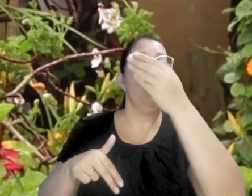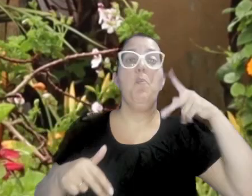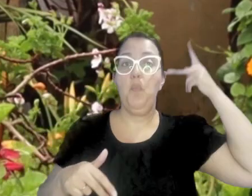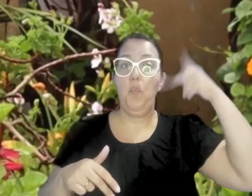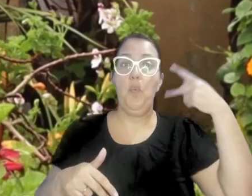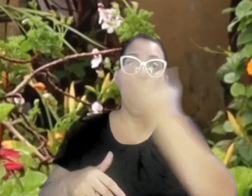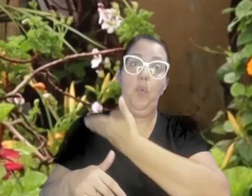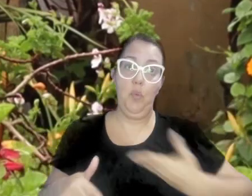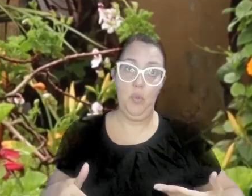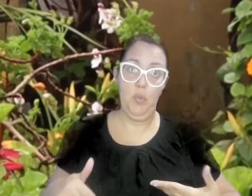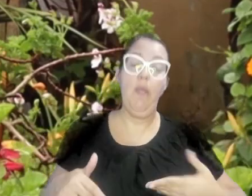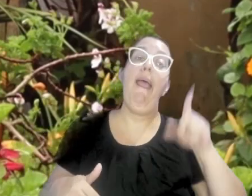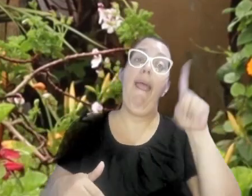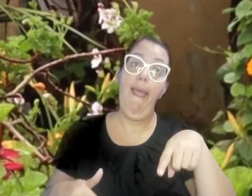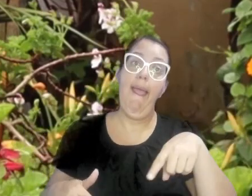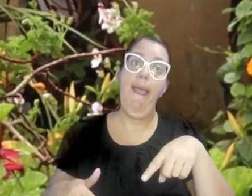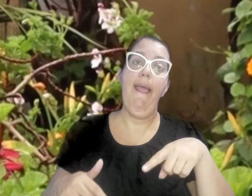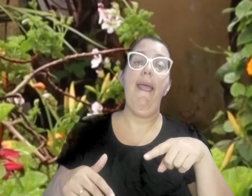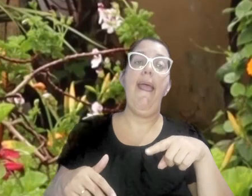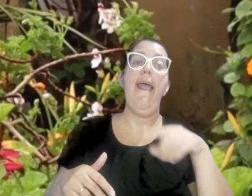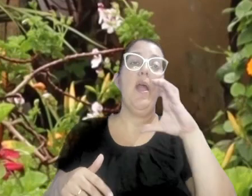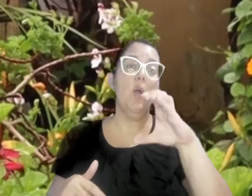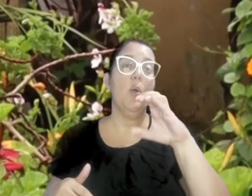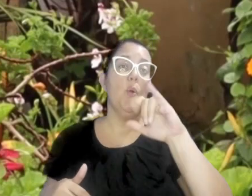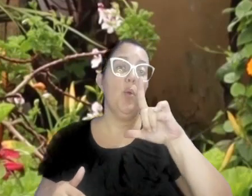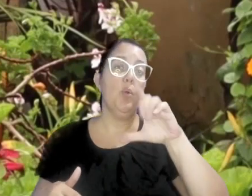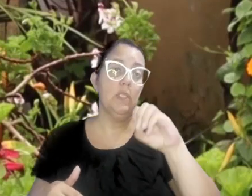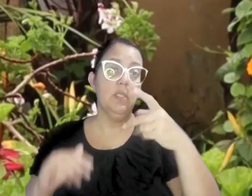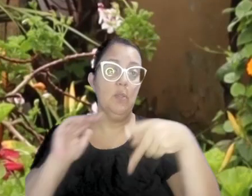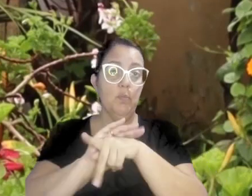esse seria o ciclo de uma política pública,